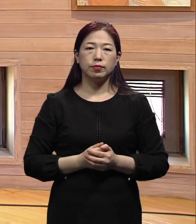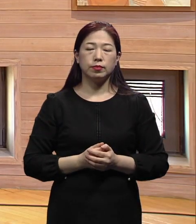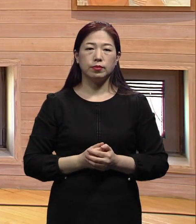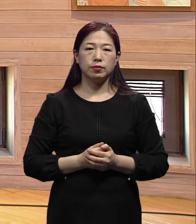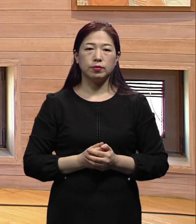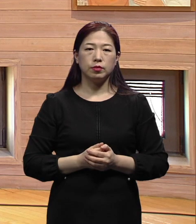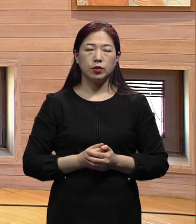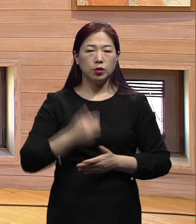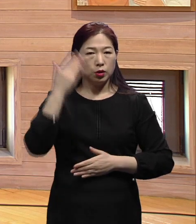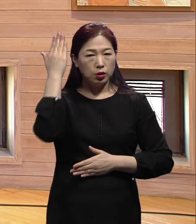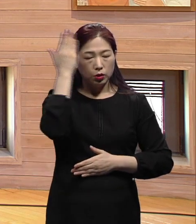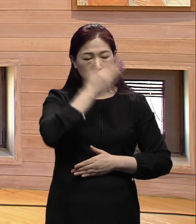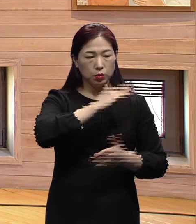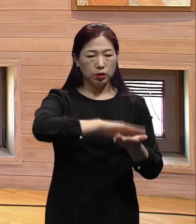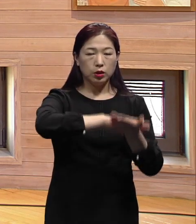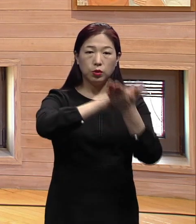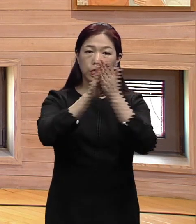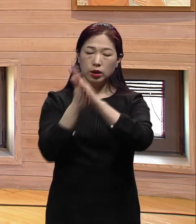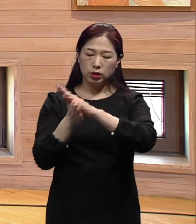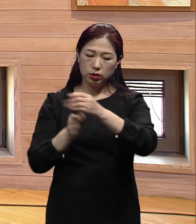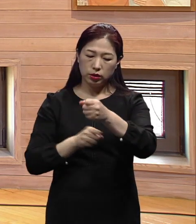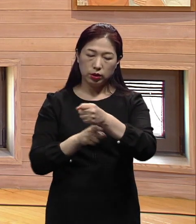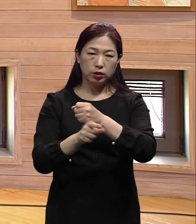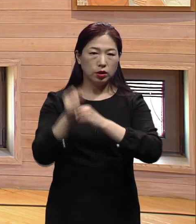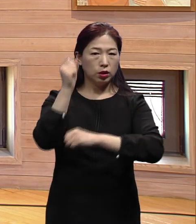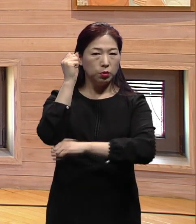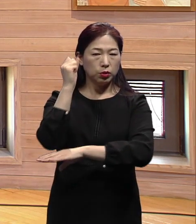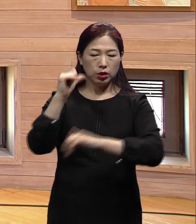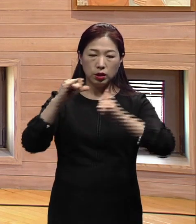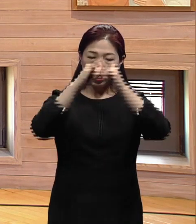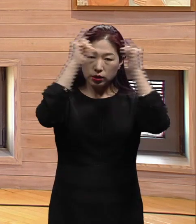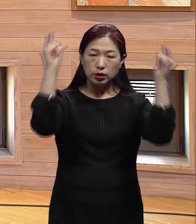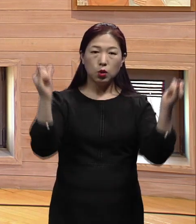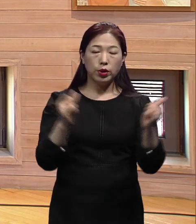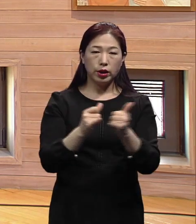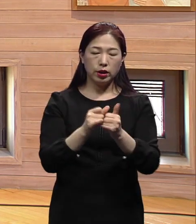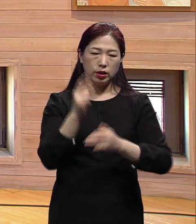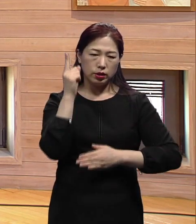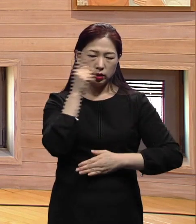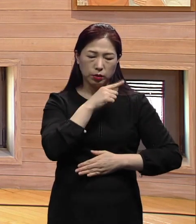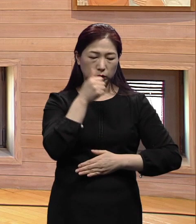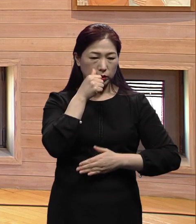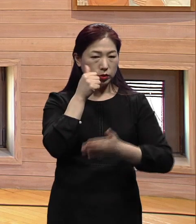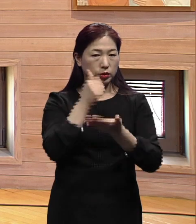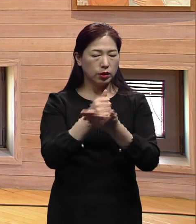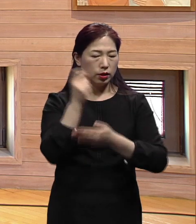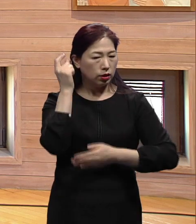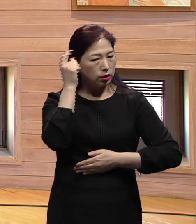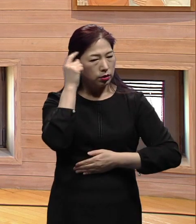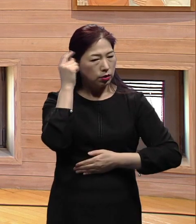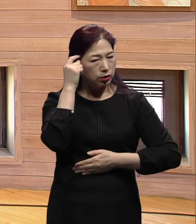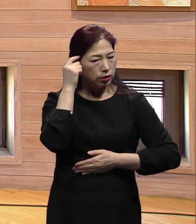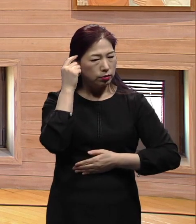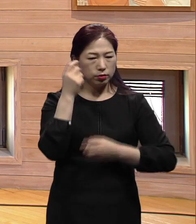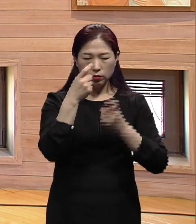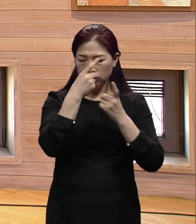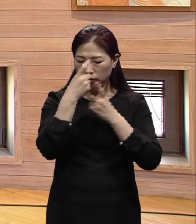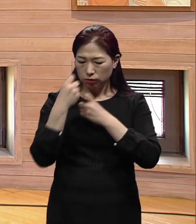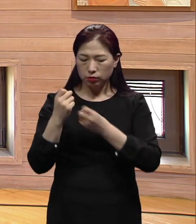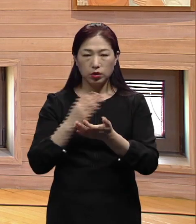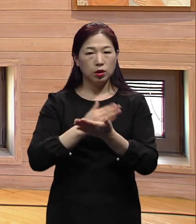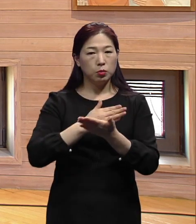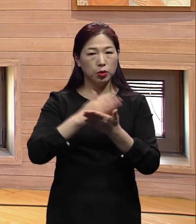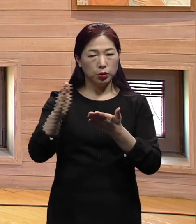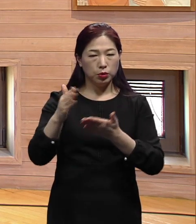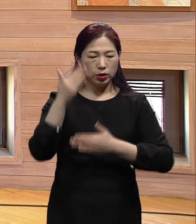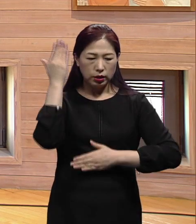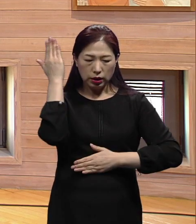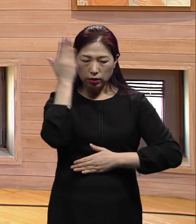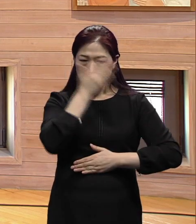'정화'라는 말은 본디 사회악폐나 죄, 정신의 타락 등을 청산하고 깨끗하게 하며